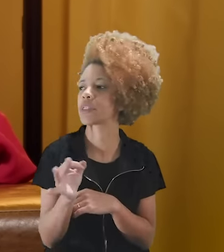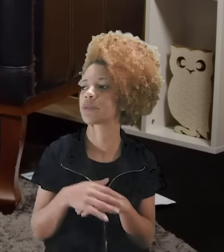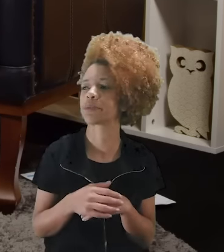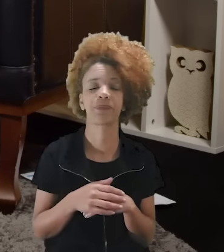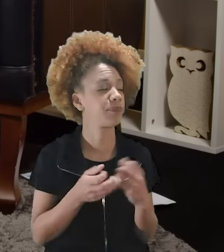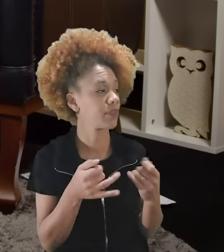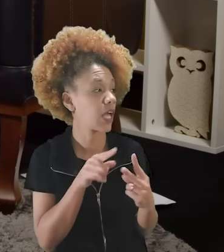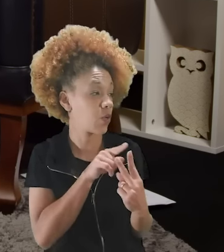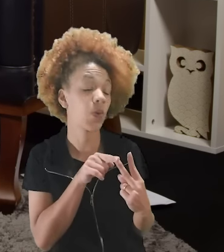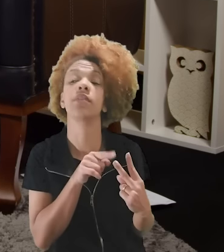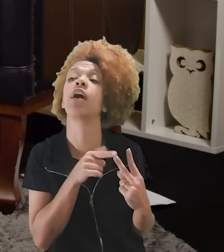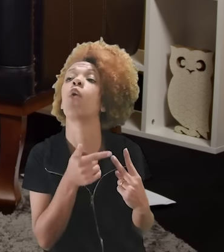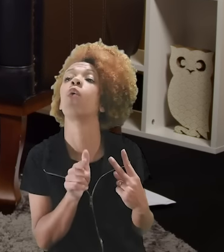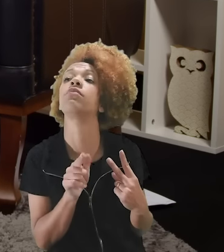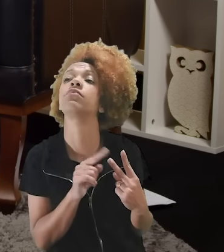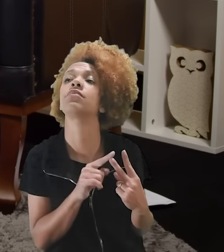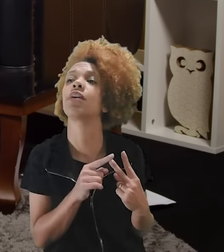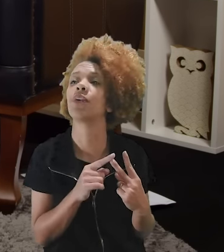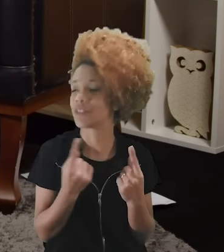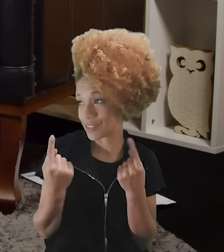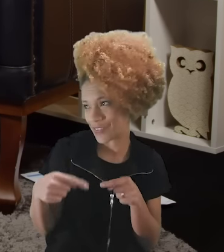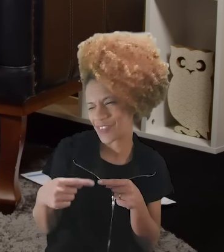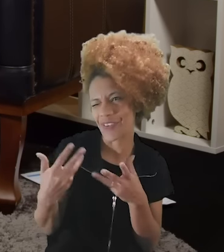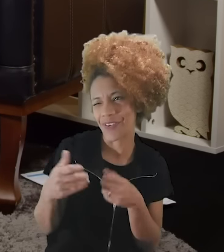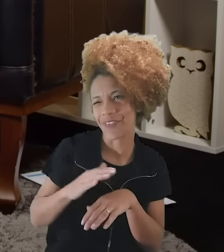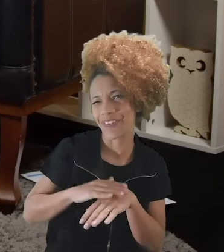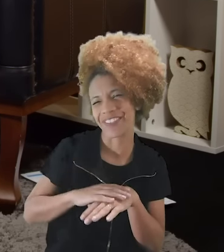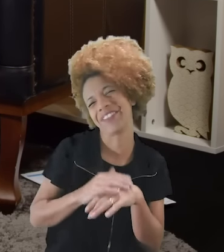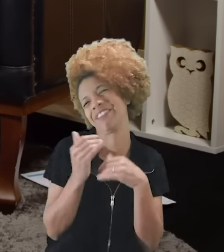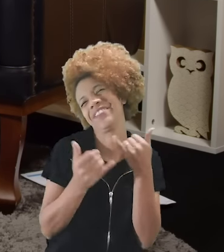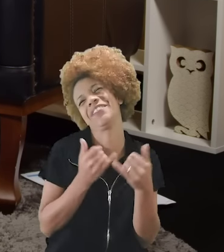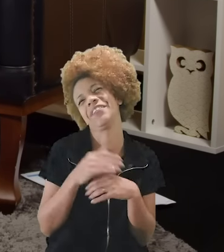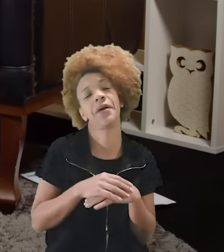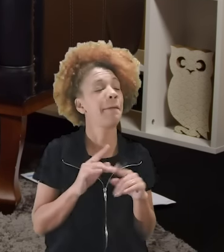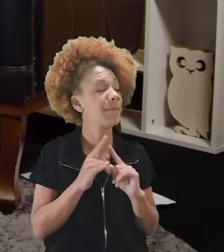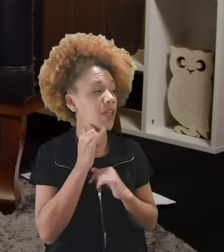E outra você falou que são duas perguntas você falou out eu ia fazer um desafio né Queria que ela